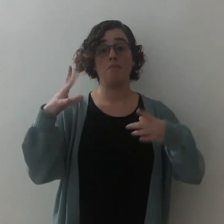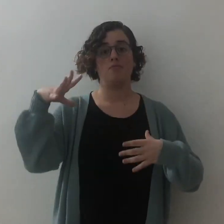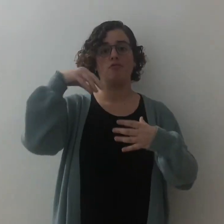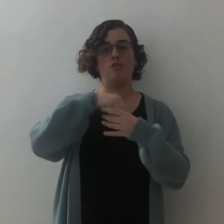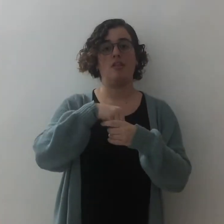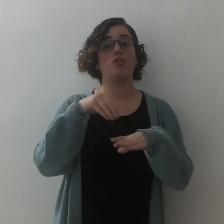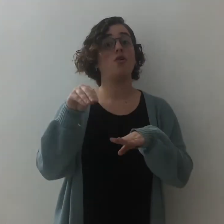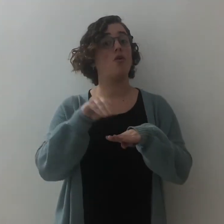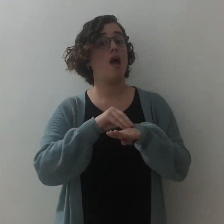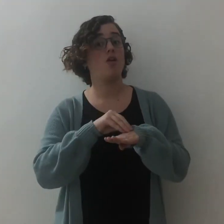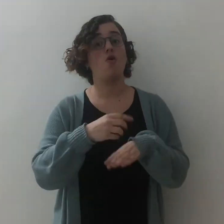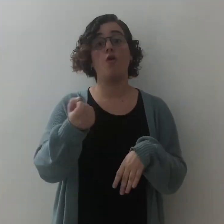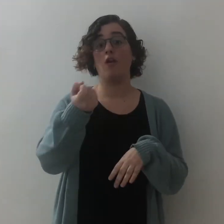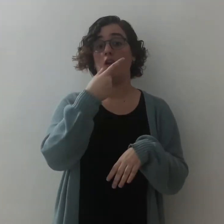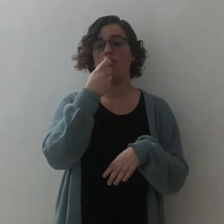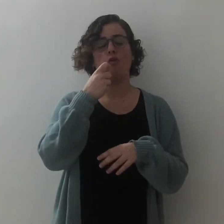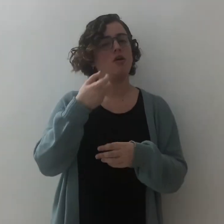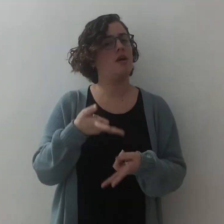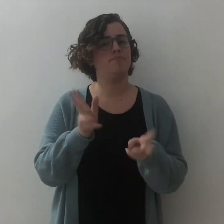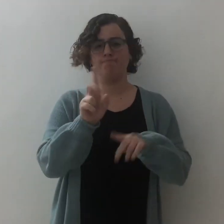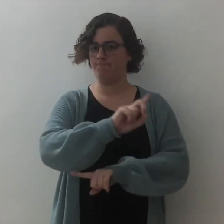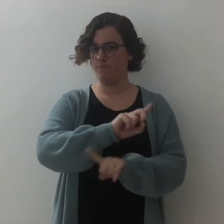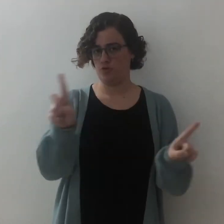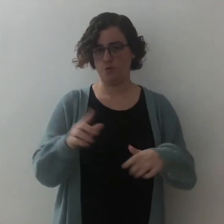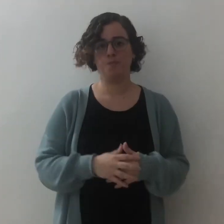Está completamente prohibido el consumo de alcohol y drogas en el campamento.